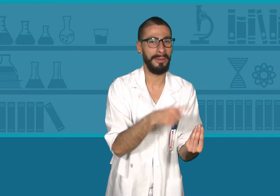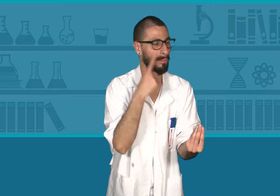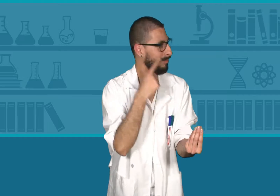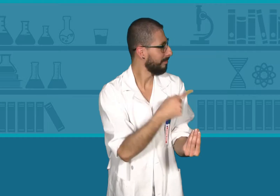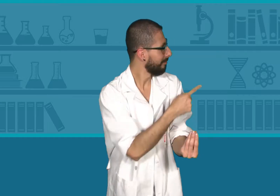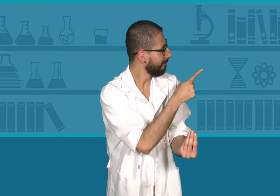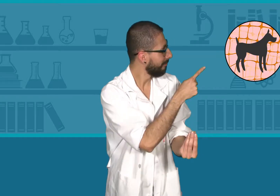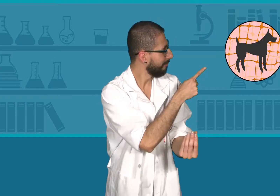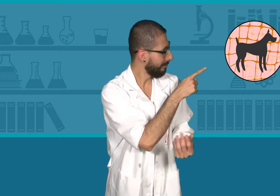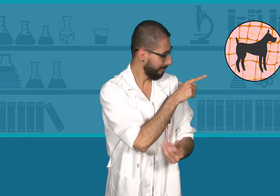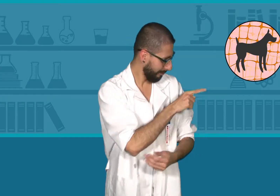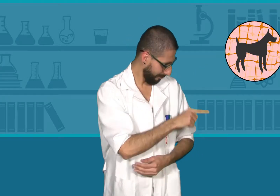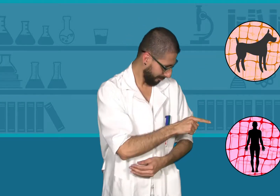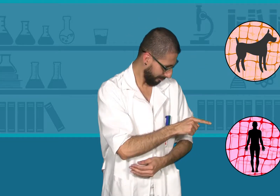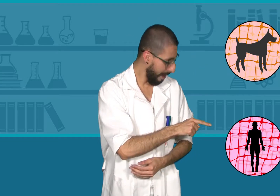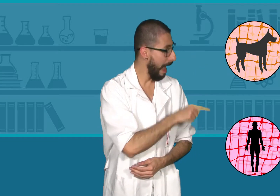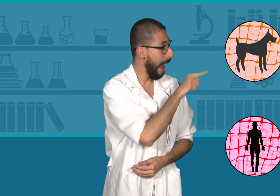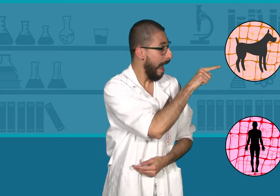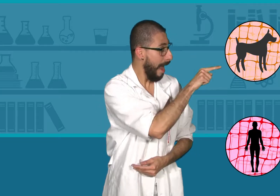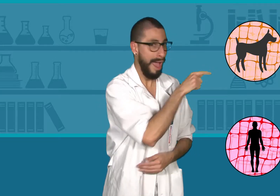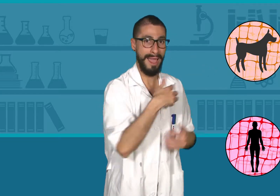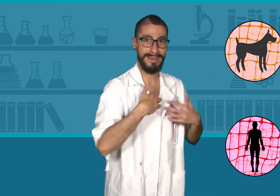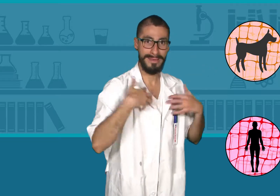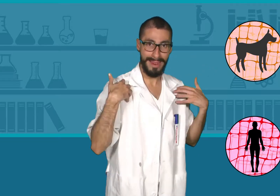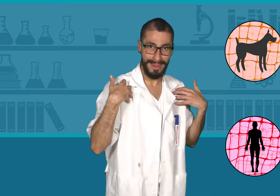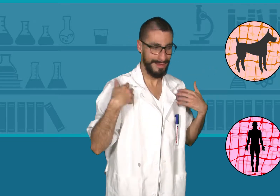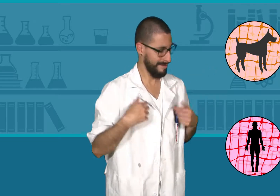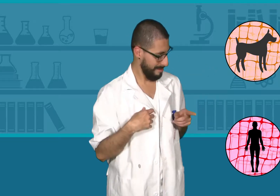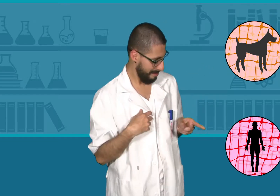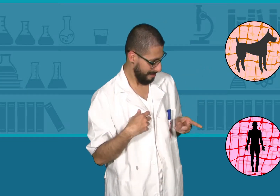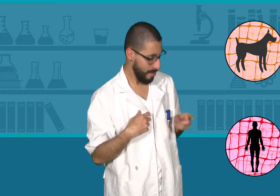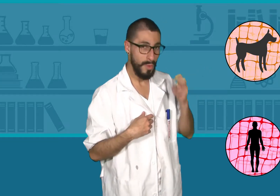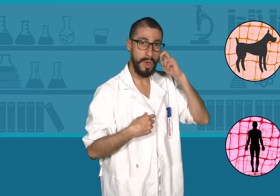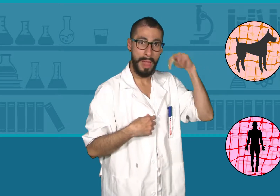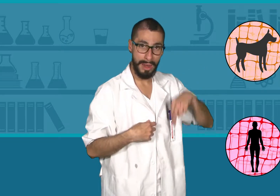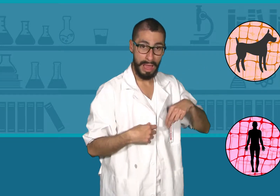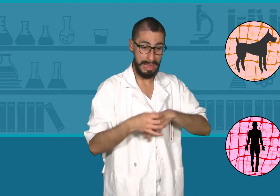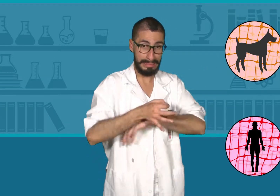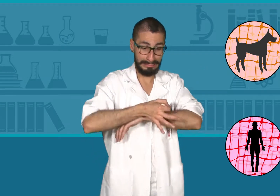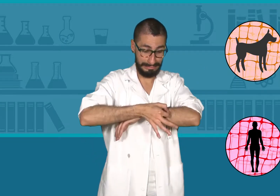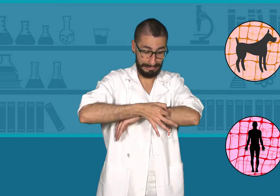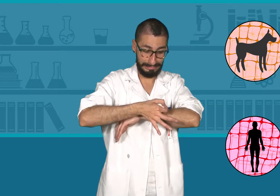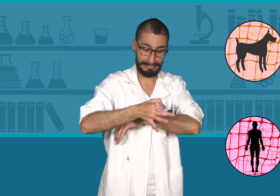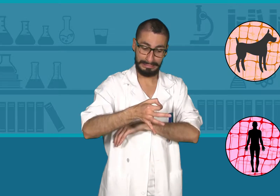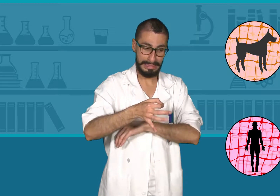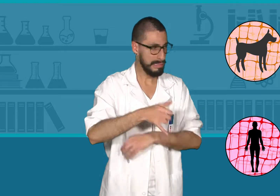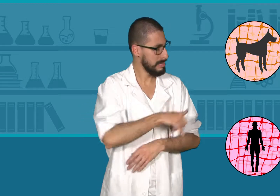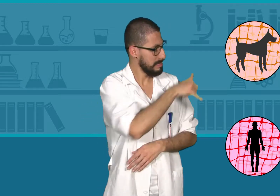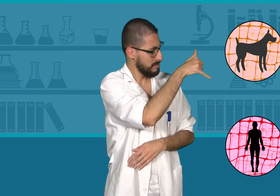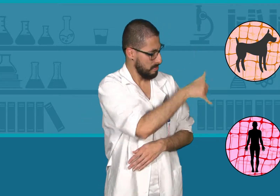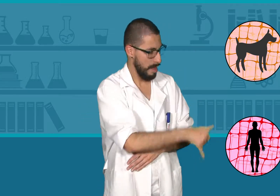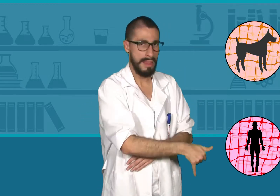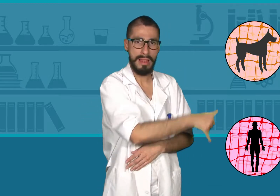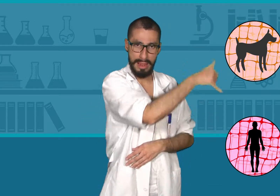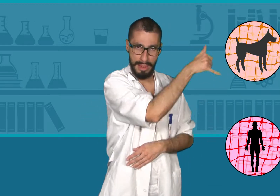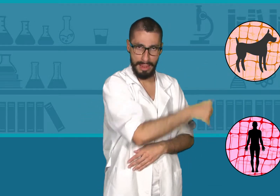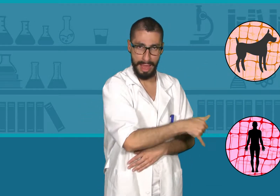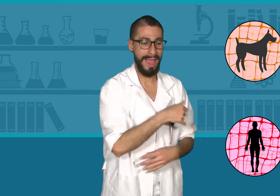El primero comprenden este y este otro: Las células de los animales y de los seres humanos son iguales.